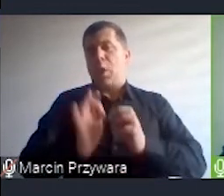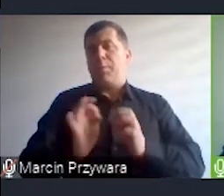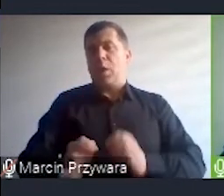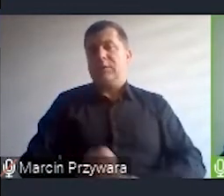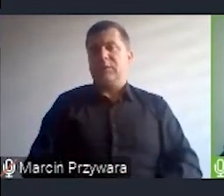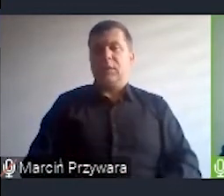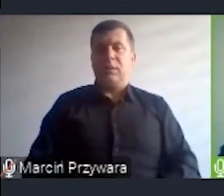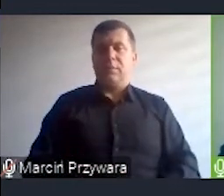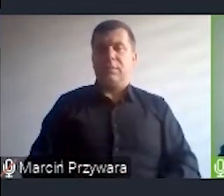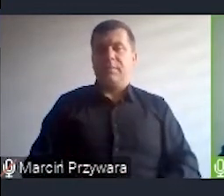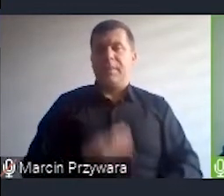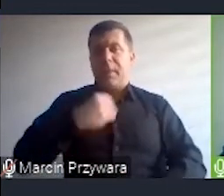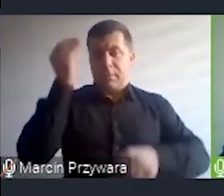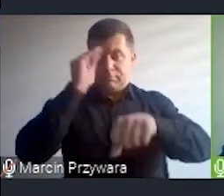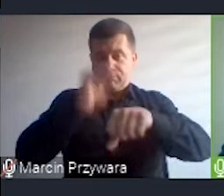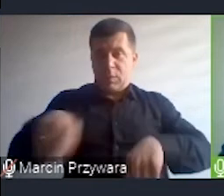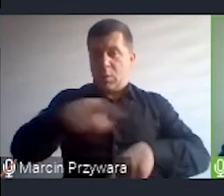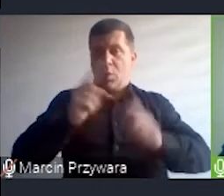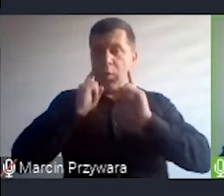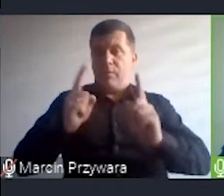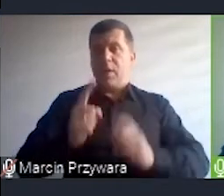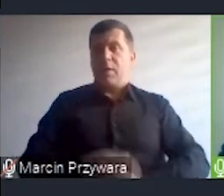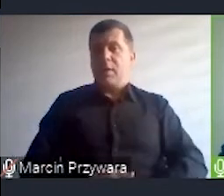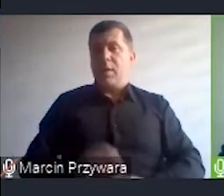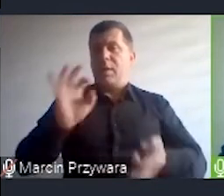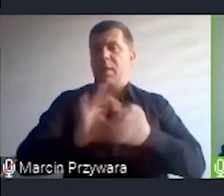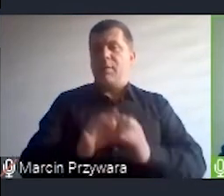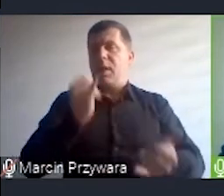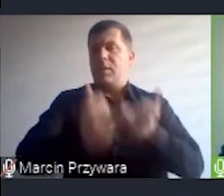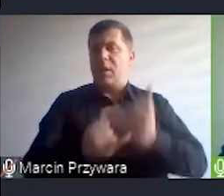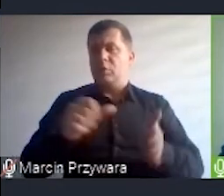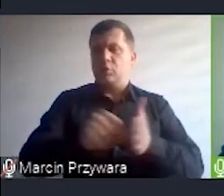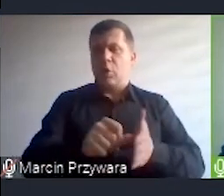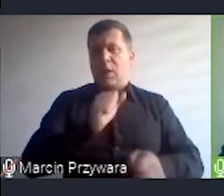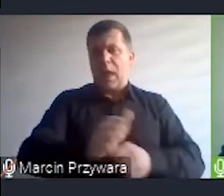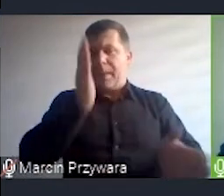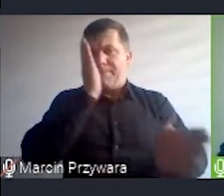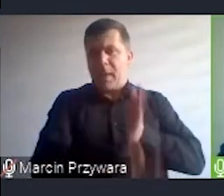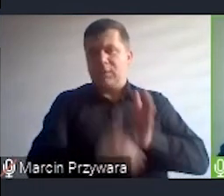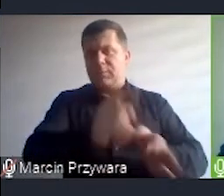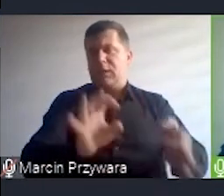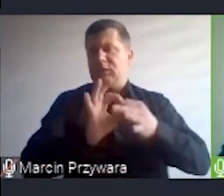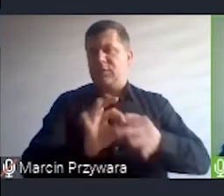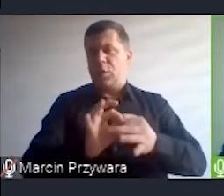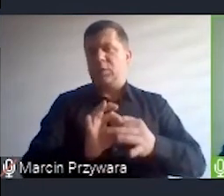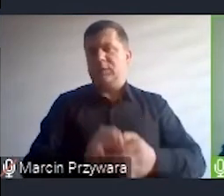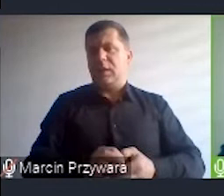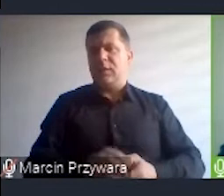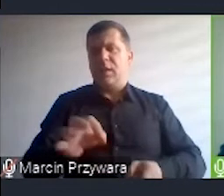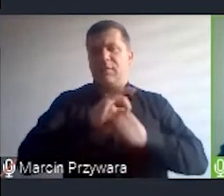Więc zwracam Państwu uwagę na to, że nawet jeśli środek jest bezpośrednio związany z wdrażaniem projektu,